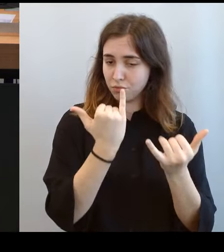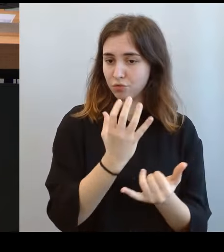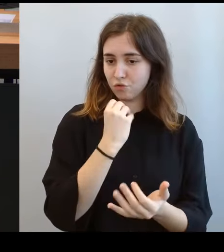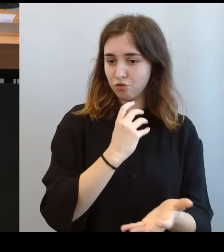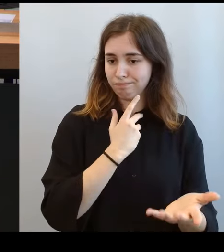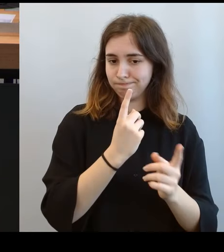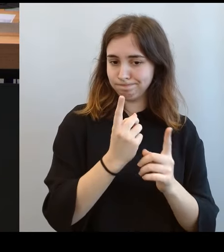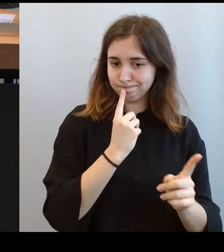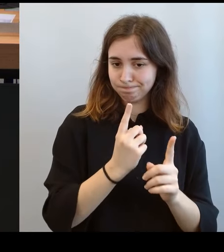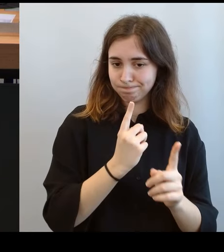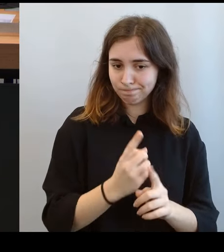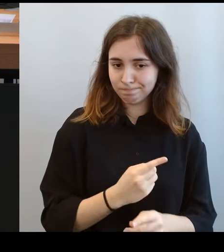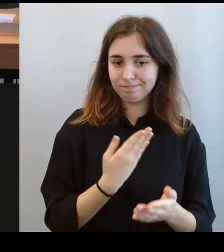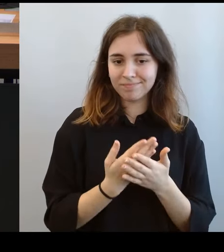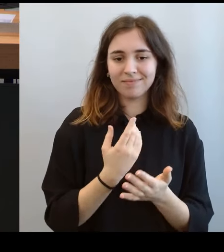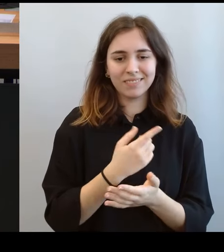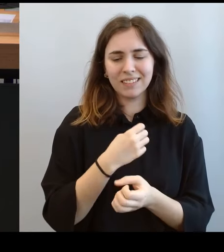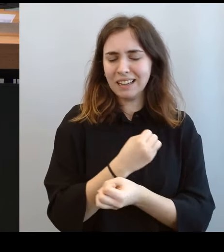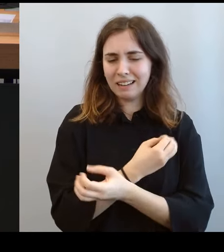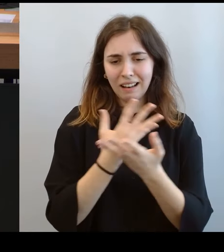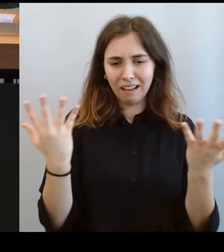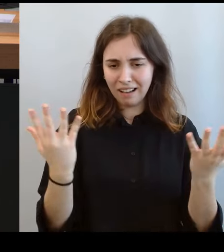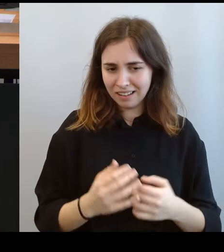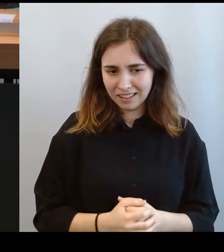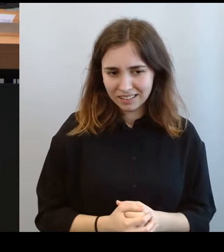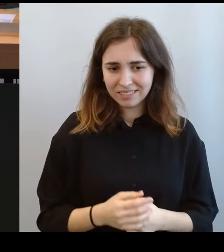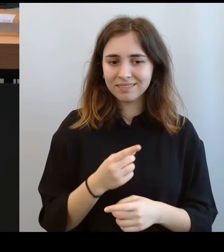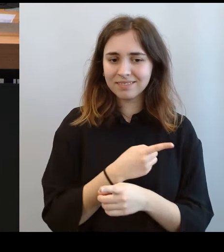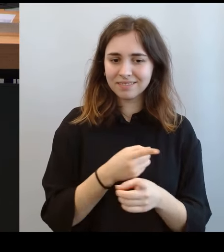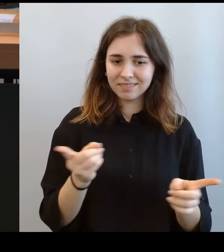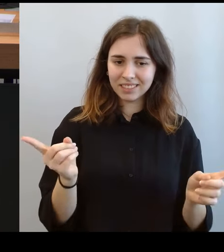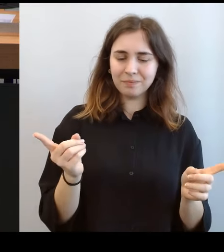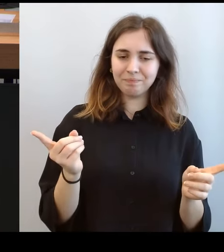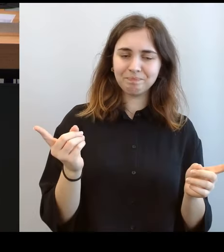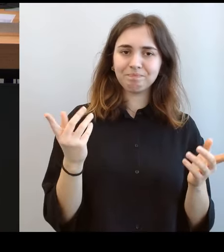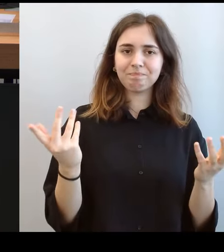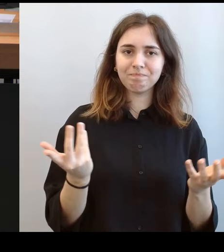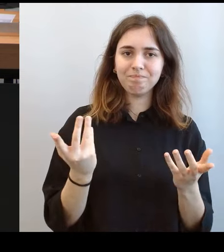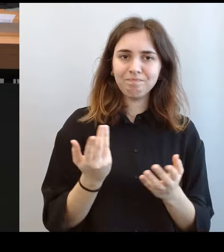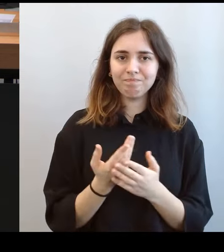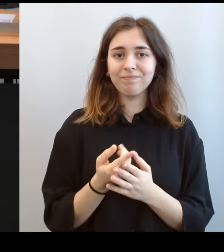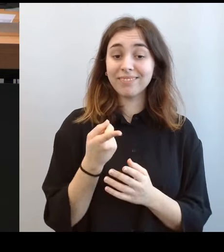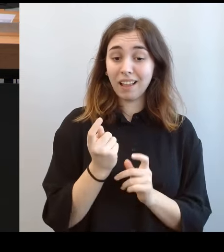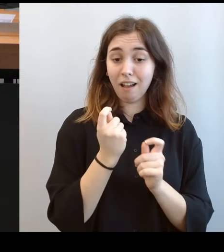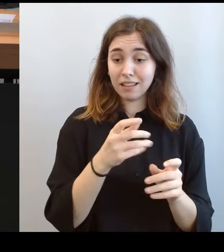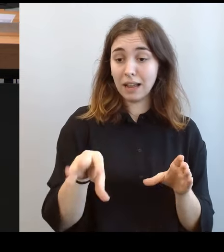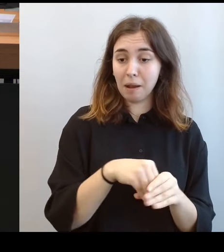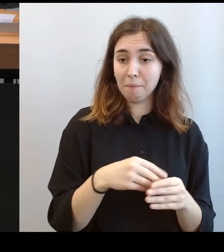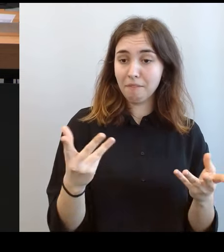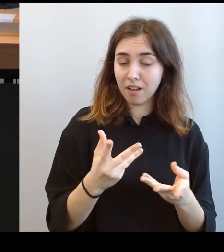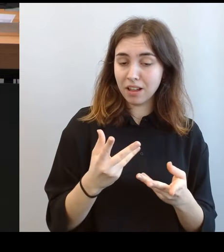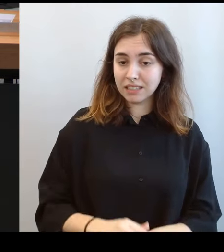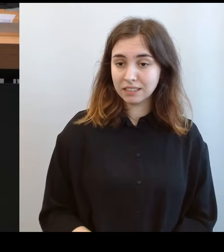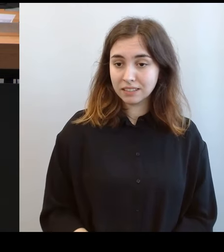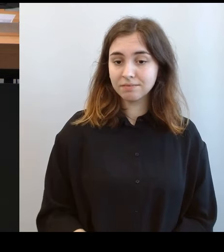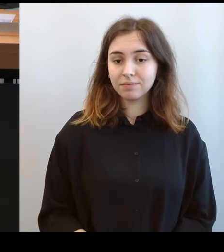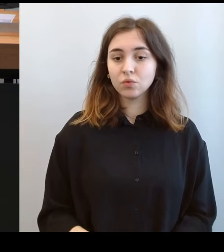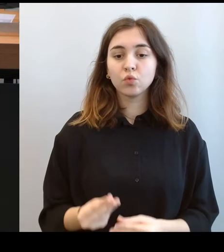Der unterstellt als Prämisse, dass es Regelungen gibt in Unternehmen, auch in Landesbeteiligung und dass sozusagen